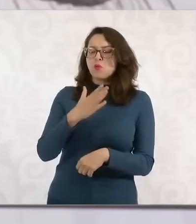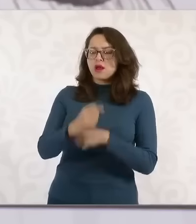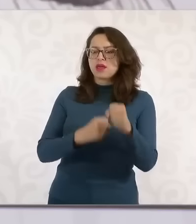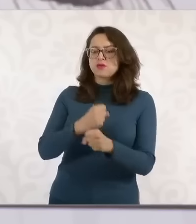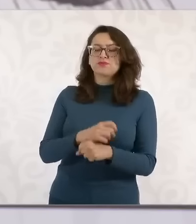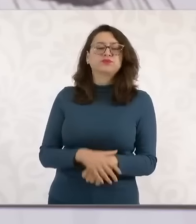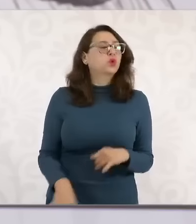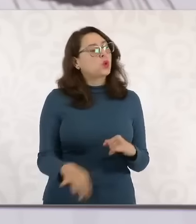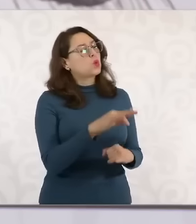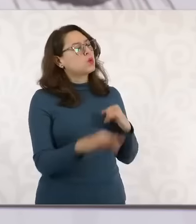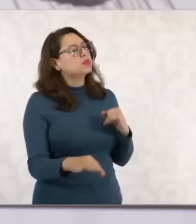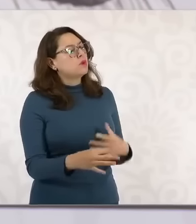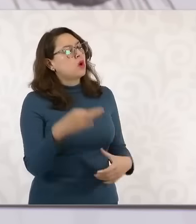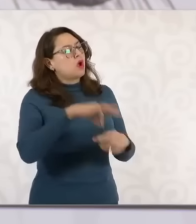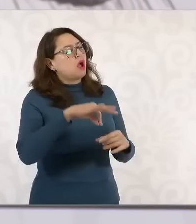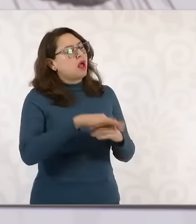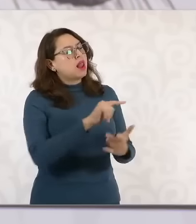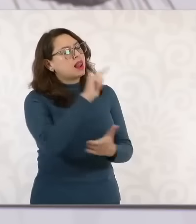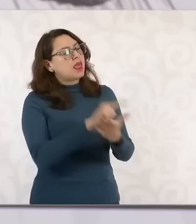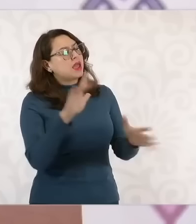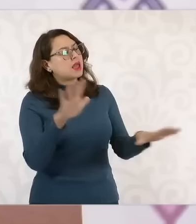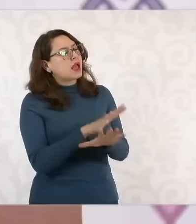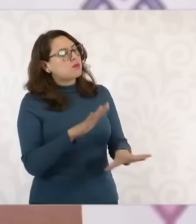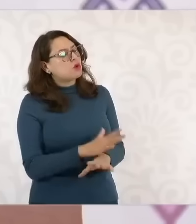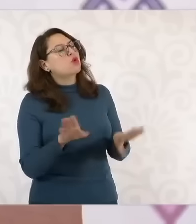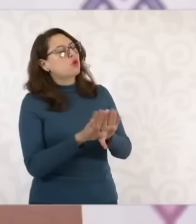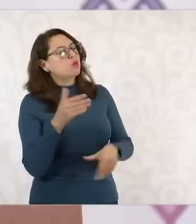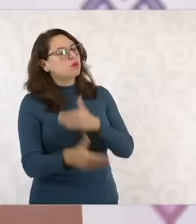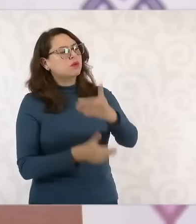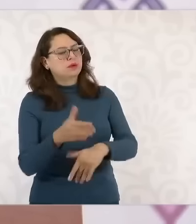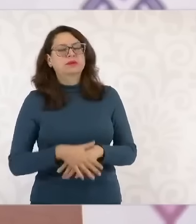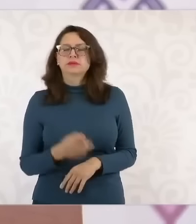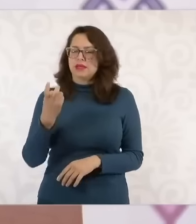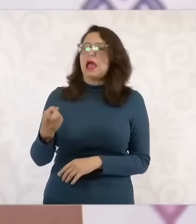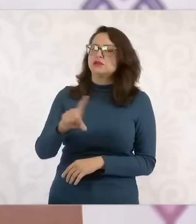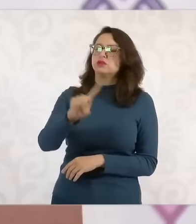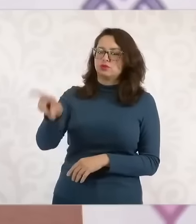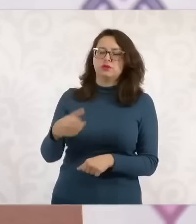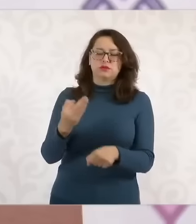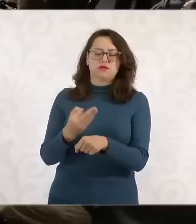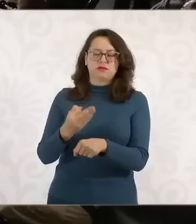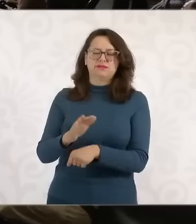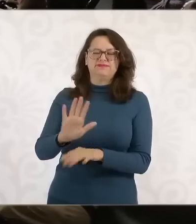que despidamos a nuestros amigos que vinieron a informar sobre Pilgames. ¿Les parece que